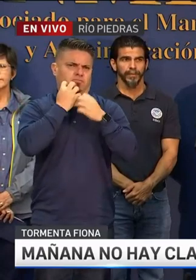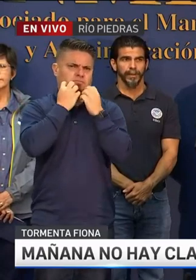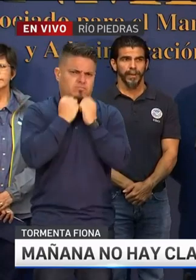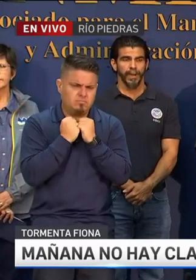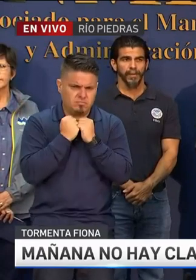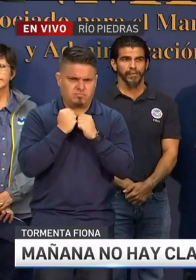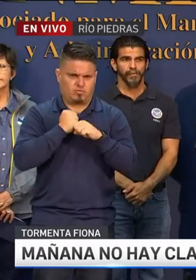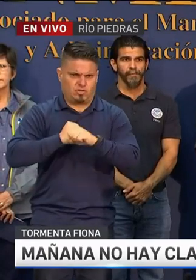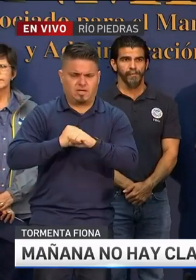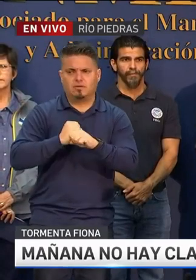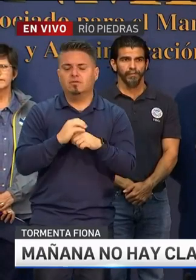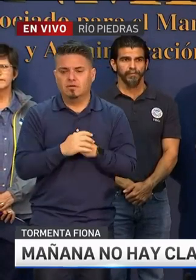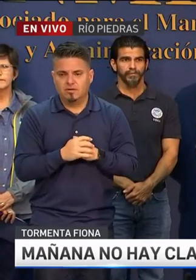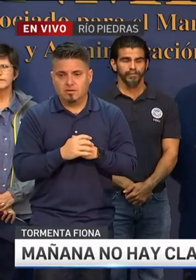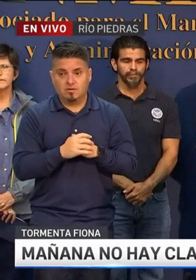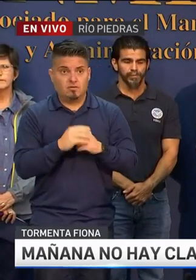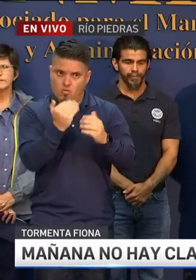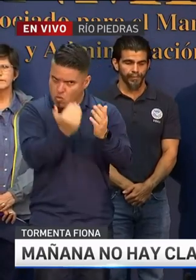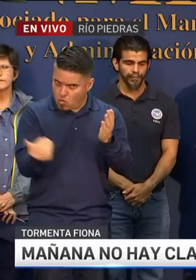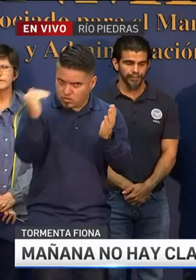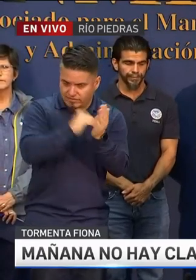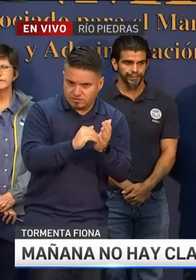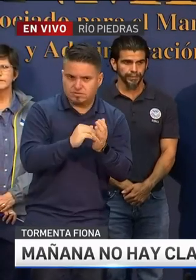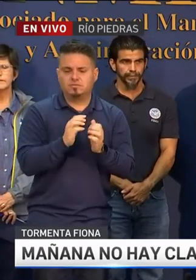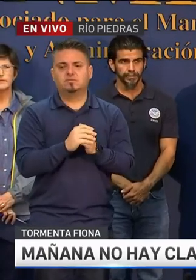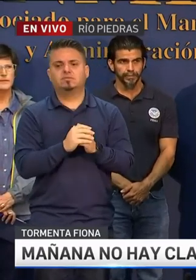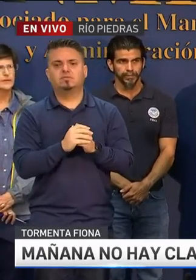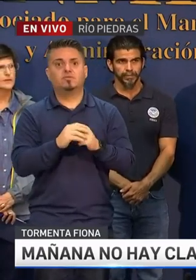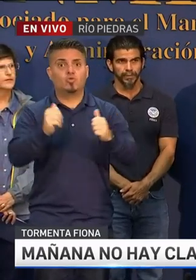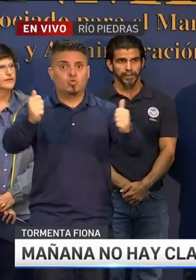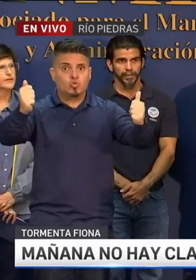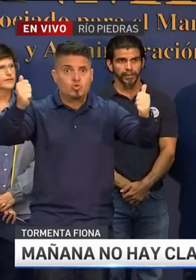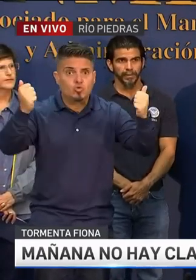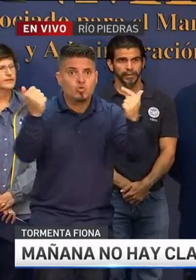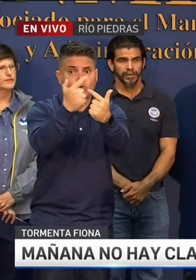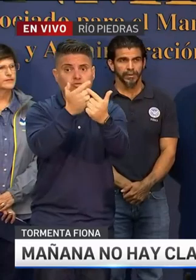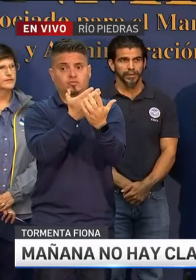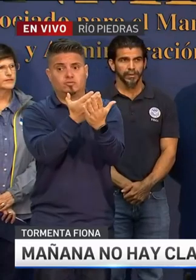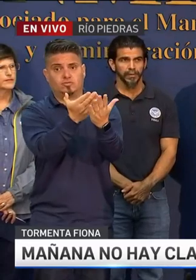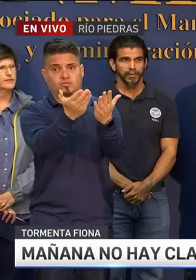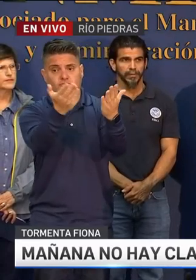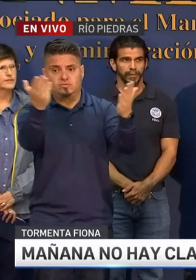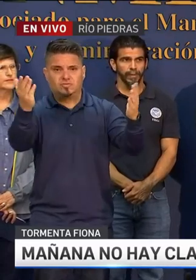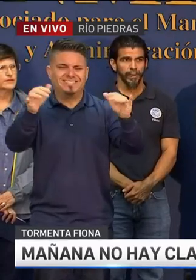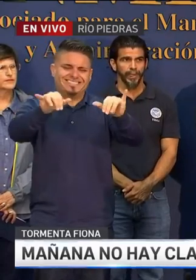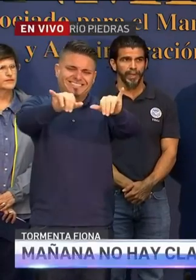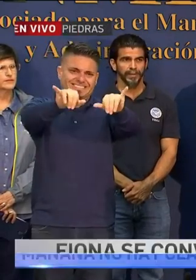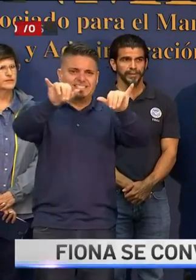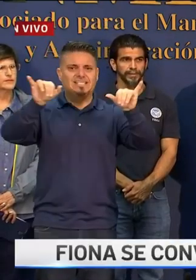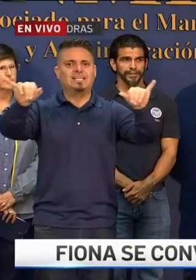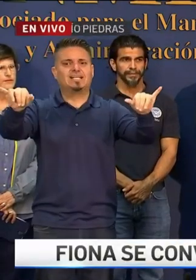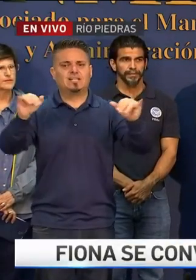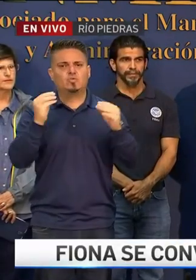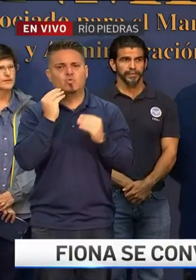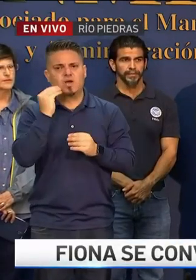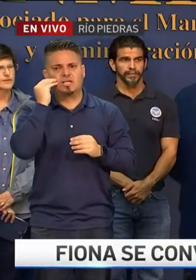CADA UNO LOS DE RETENEDORES PÚBLICOS SON PARTE DE LA RESPUESTA QUE LE ESTAMOS